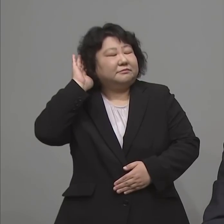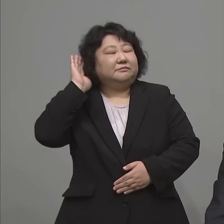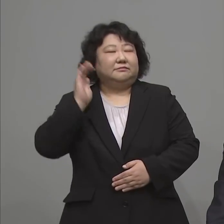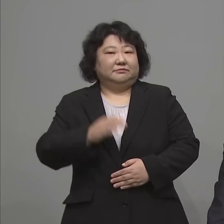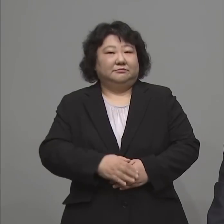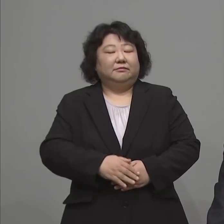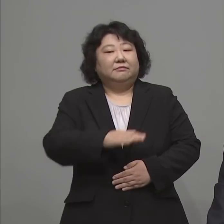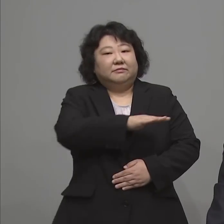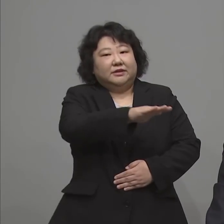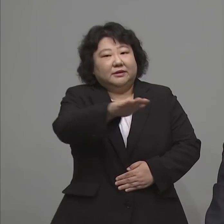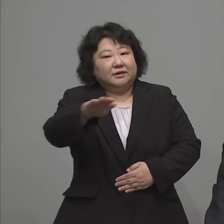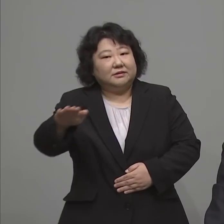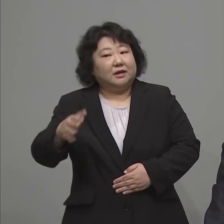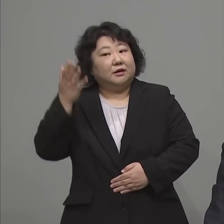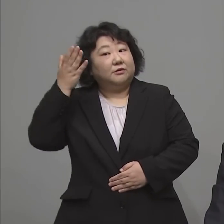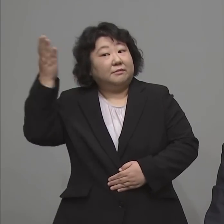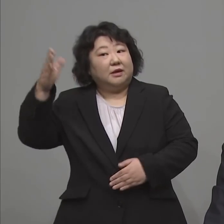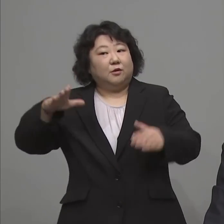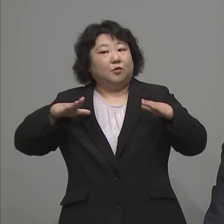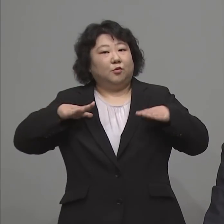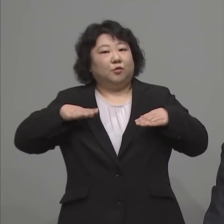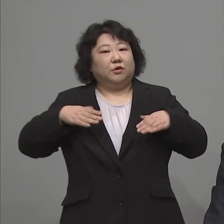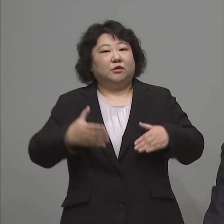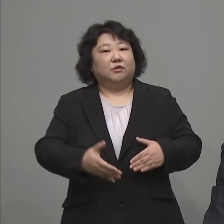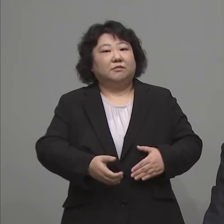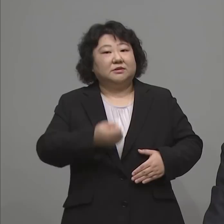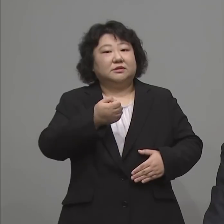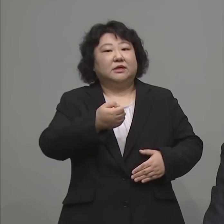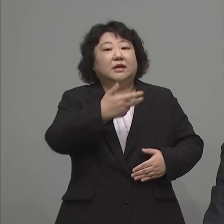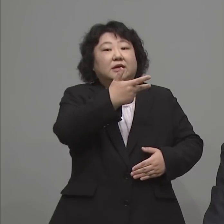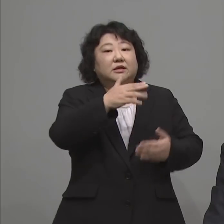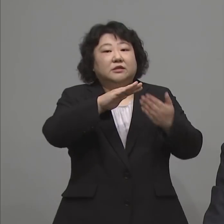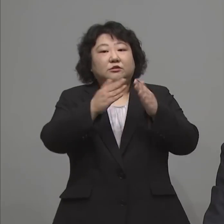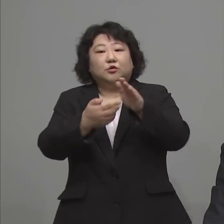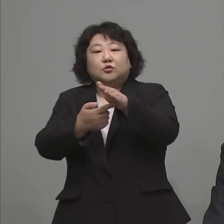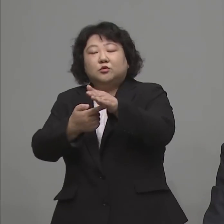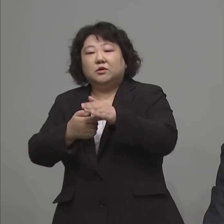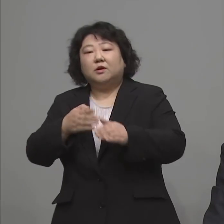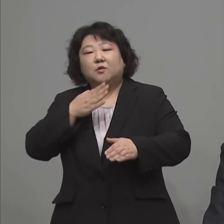誰もが 夢と誇りを持ち 市町村が真に輝く栃木のため